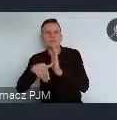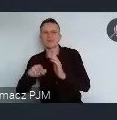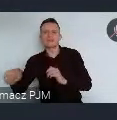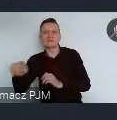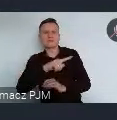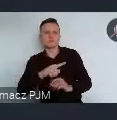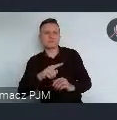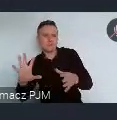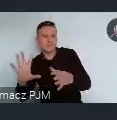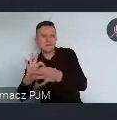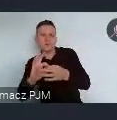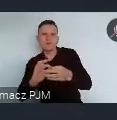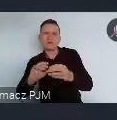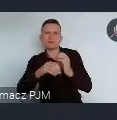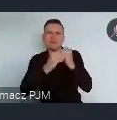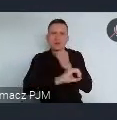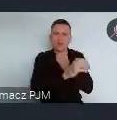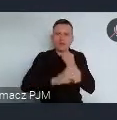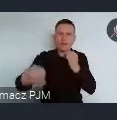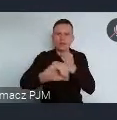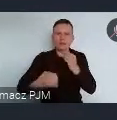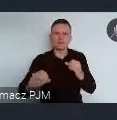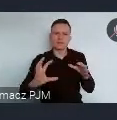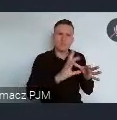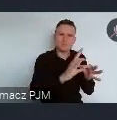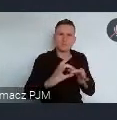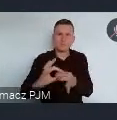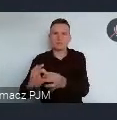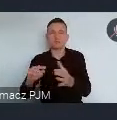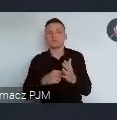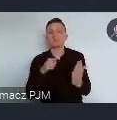jest również przykładem wpisującym się w realizację Celu 13.,